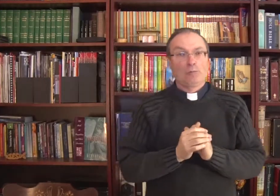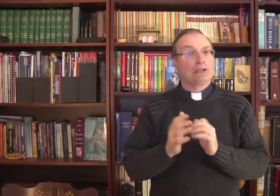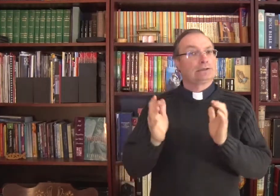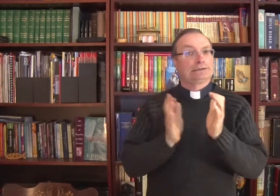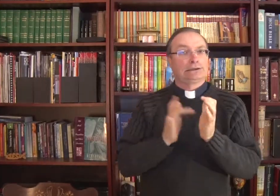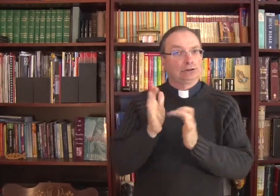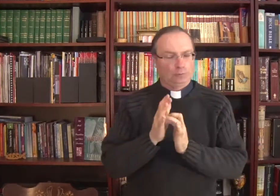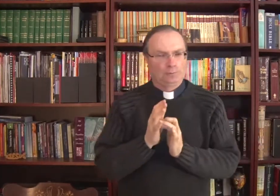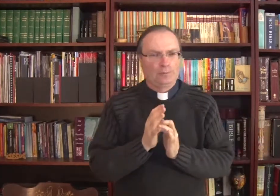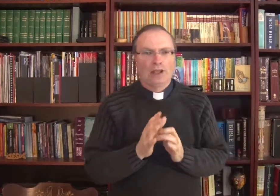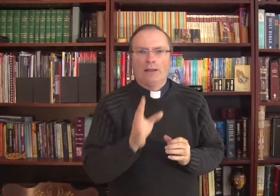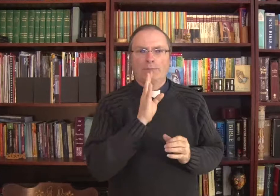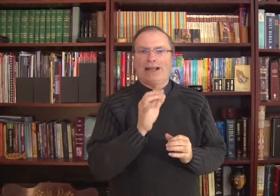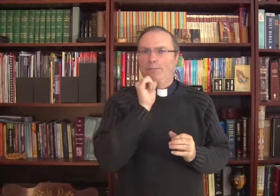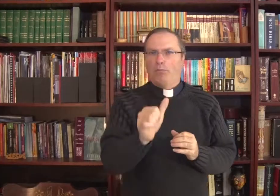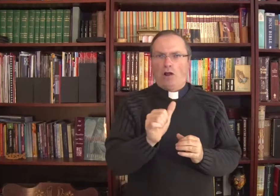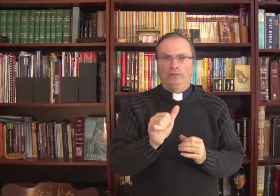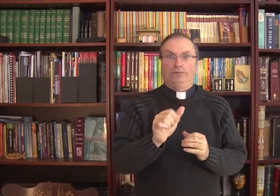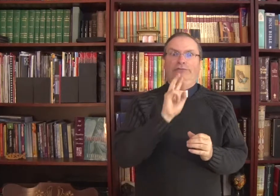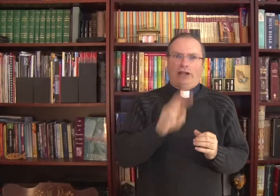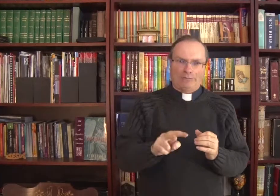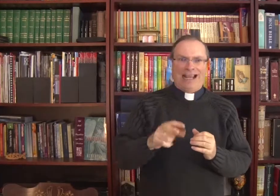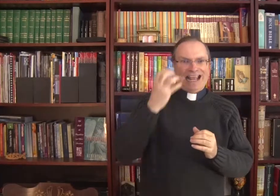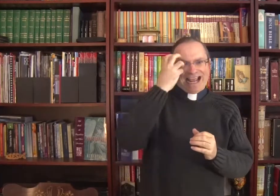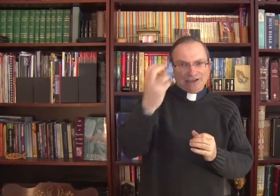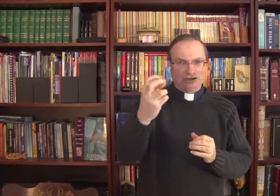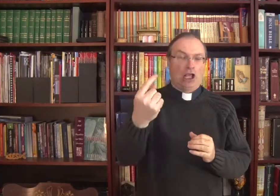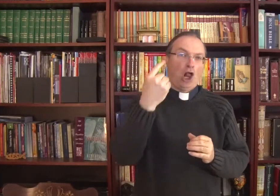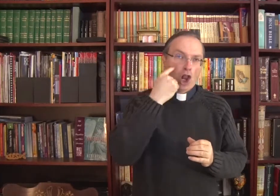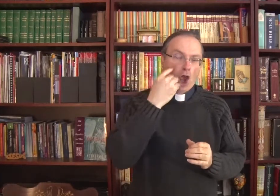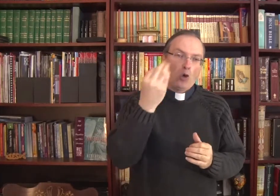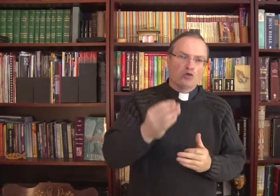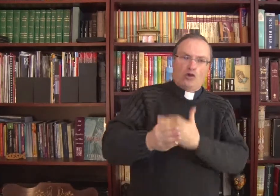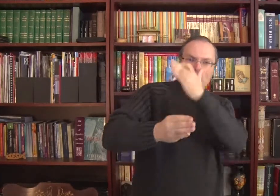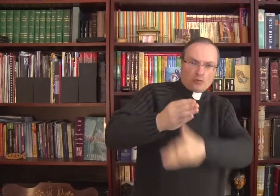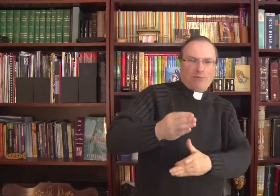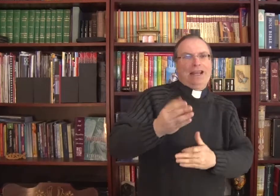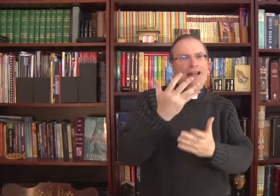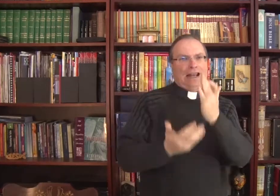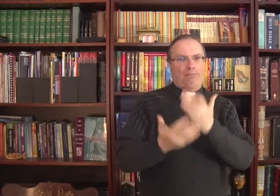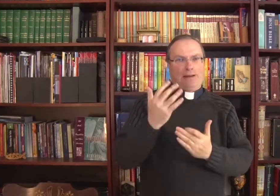Jésus ne parlait pas de vraiment arracher l’œil ou de couper la main,